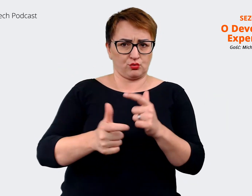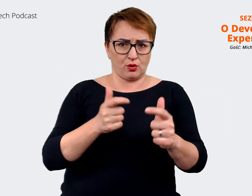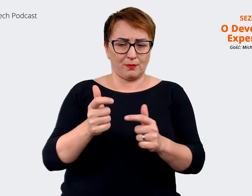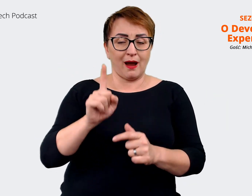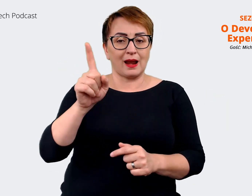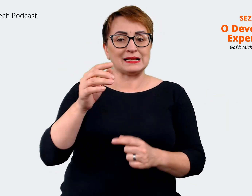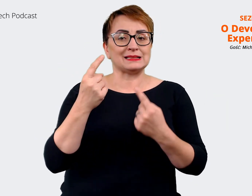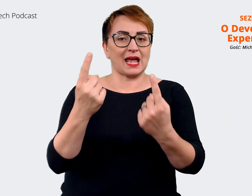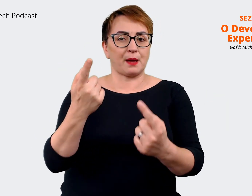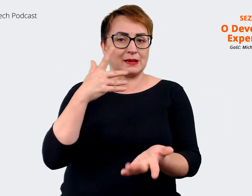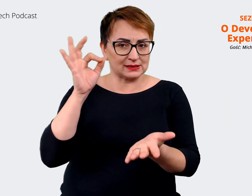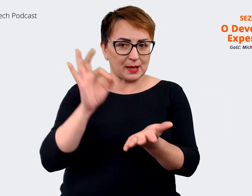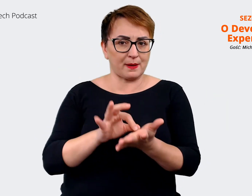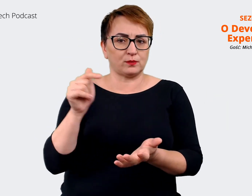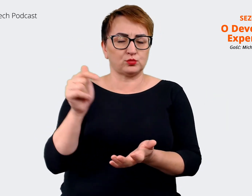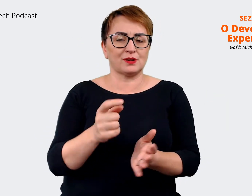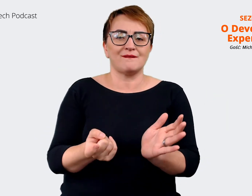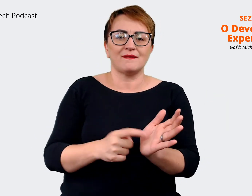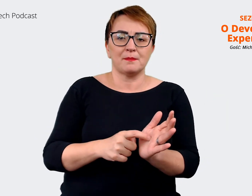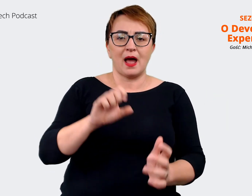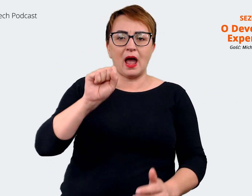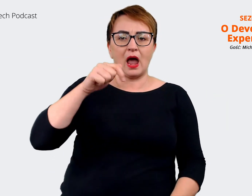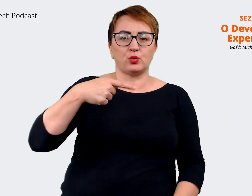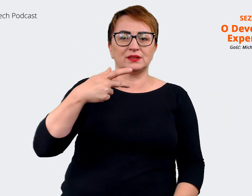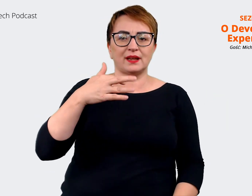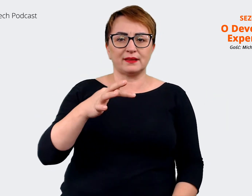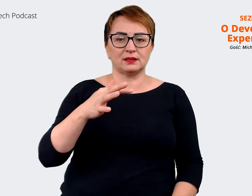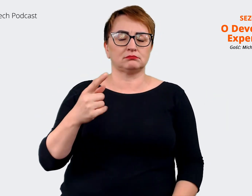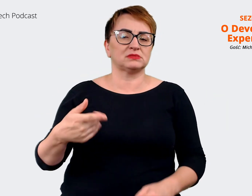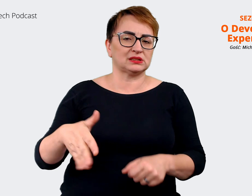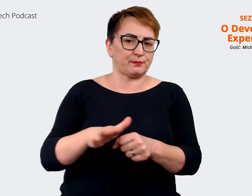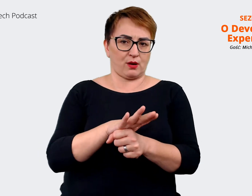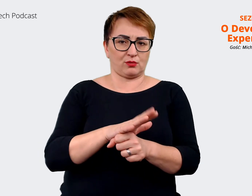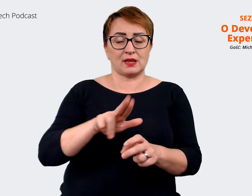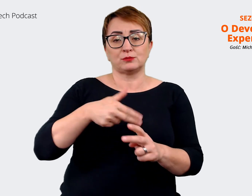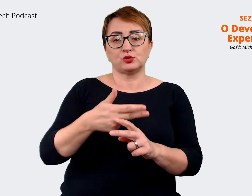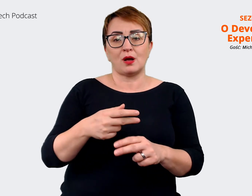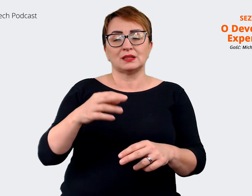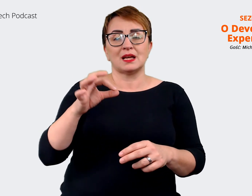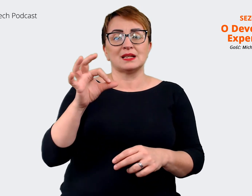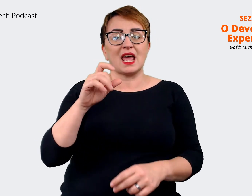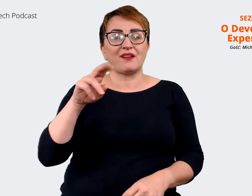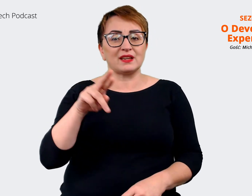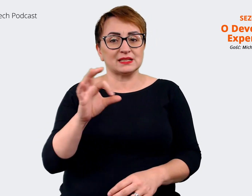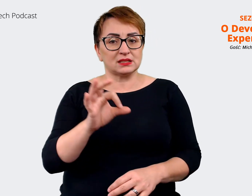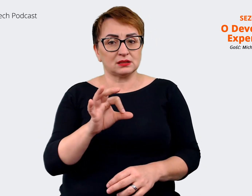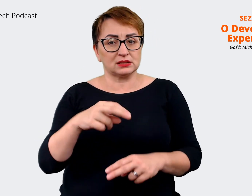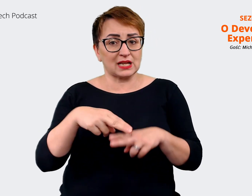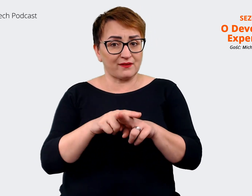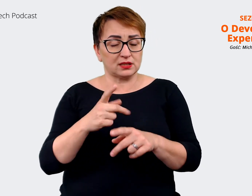że te wszystkie wymagania audytowe będą spełnione, czyli że serwisy będą napisane wedle jakiegoś np.